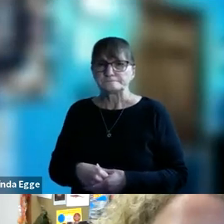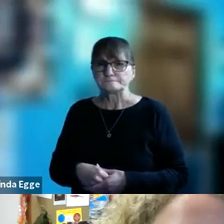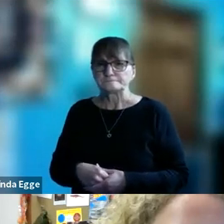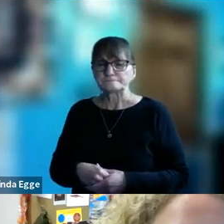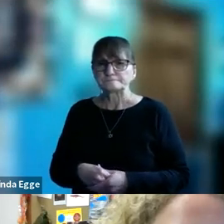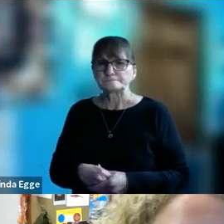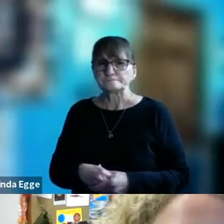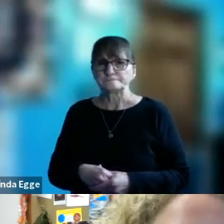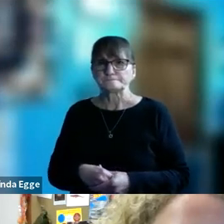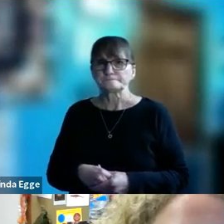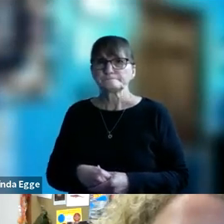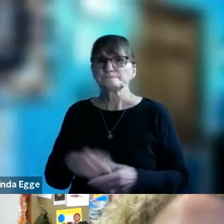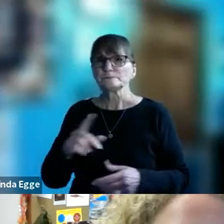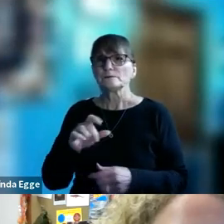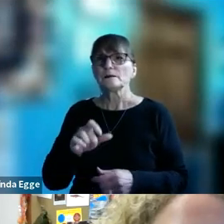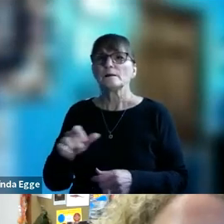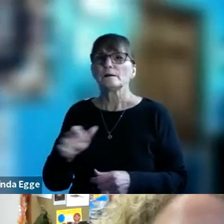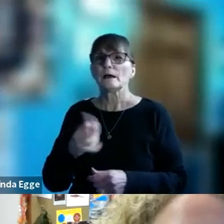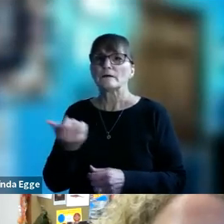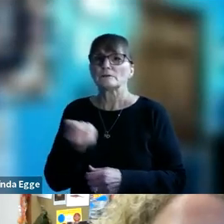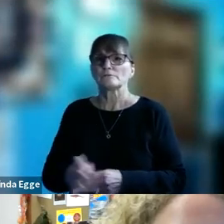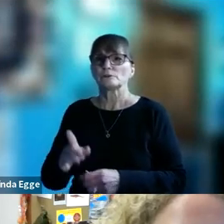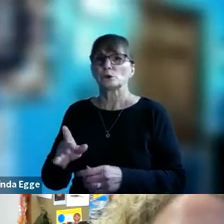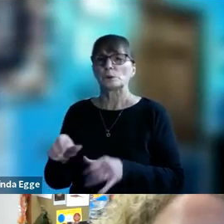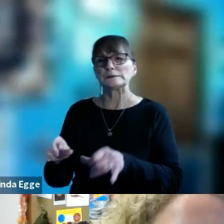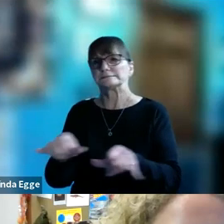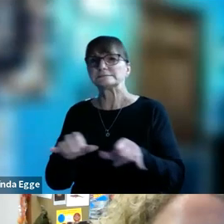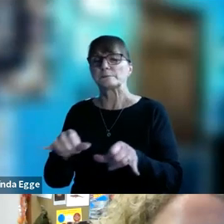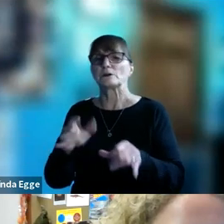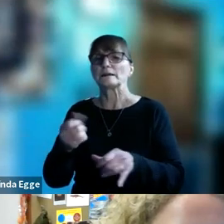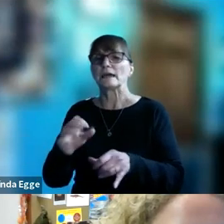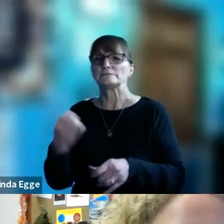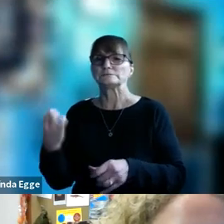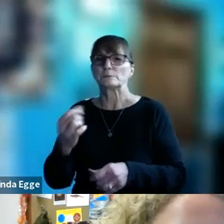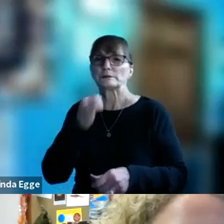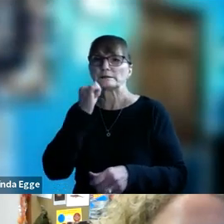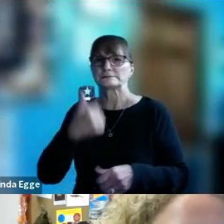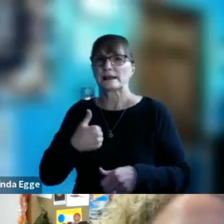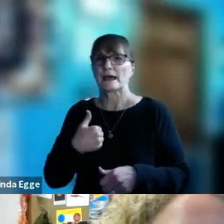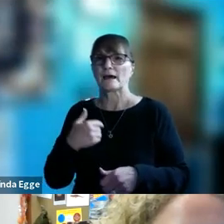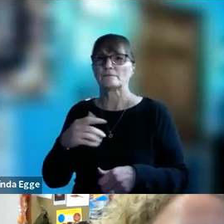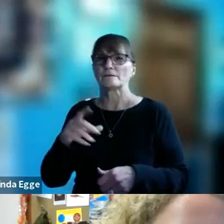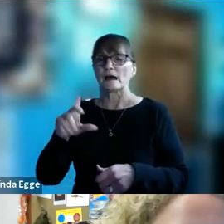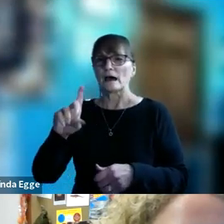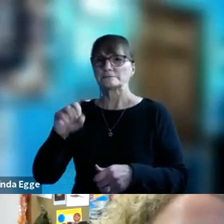Genial, aquí hay una pregunta, tenemos un par que son similares. Si alguien no tiene un trastorno por consumo de sustancias diagnosticado,